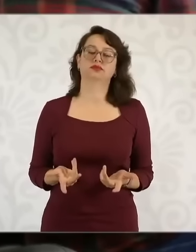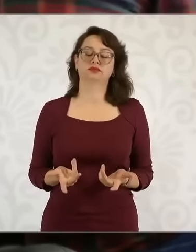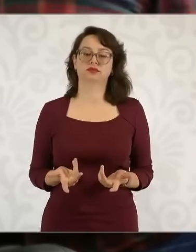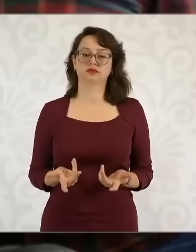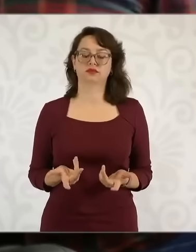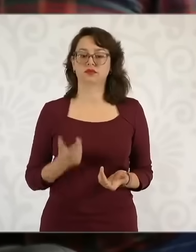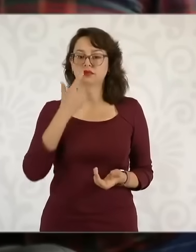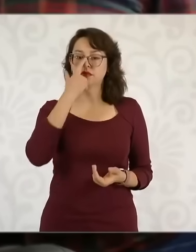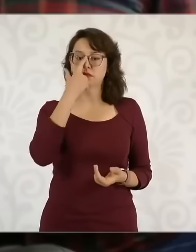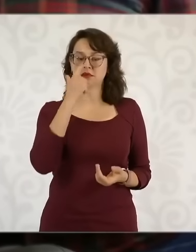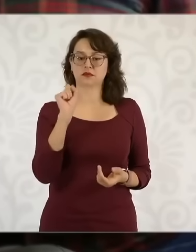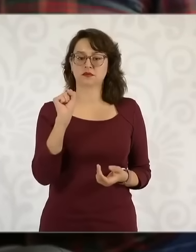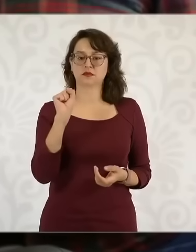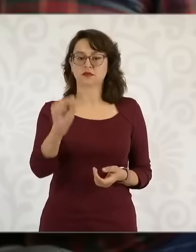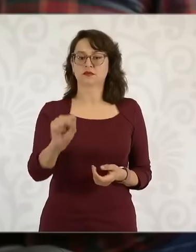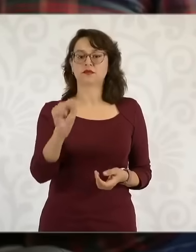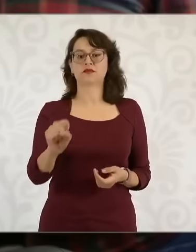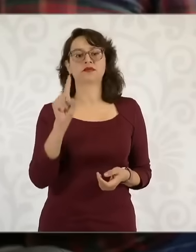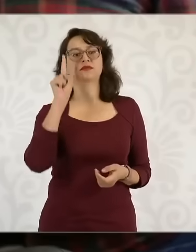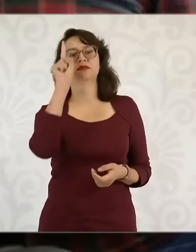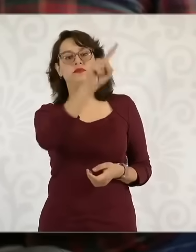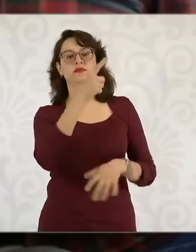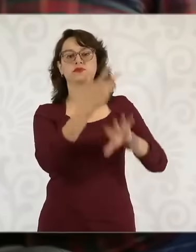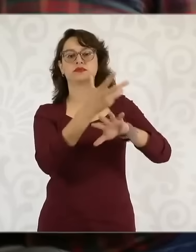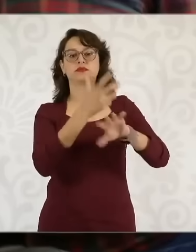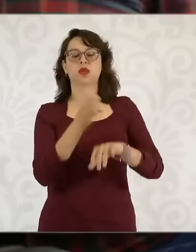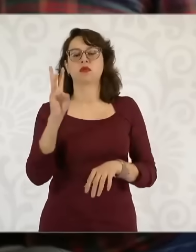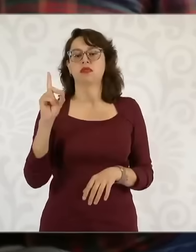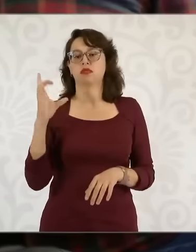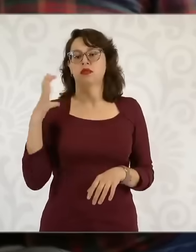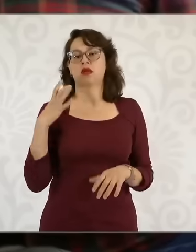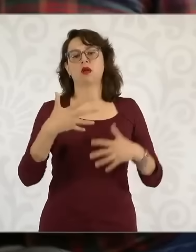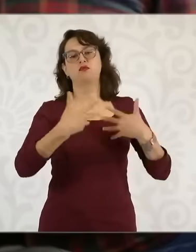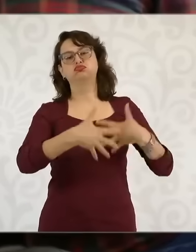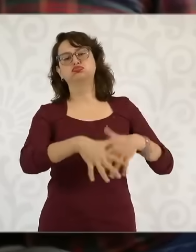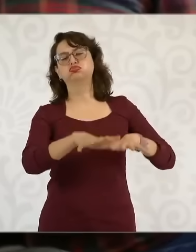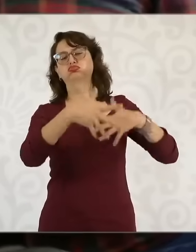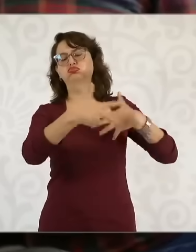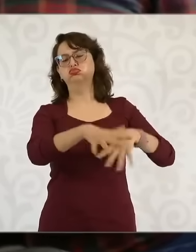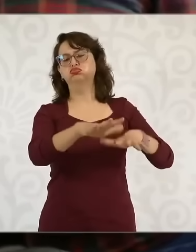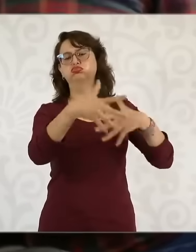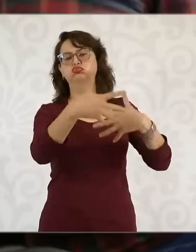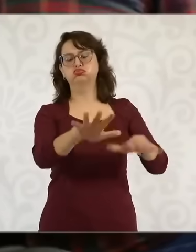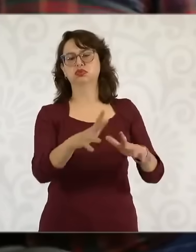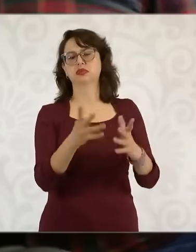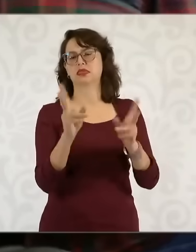Washington donde el presidente Donald Trump dará un discurso sobre todo de las fuerzas armadas y